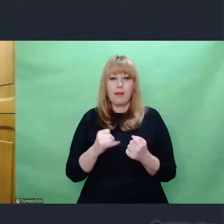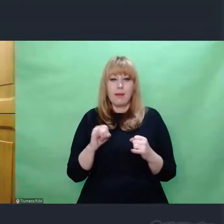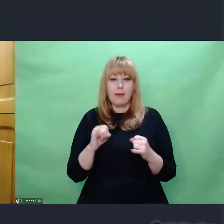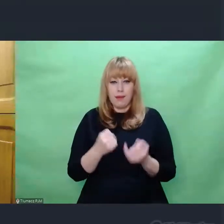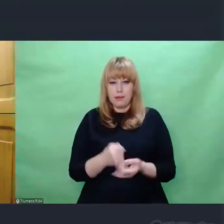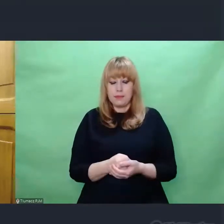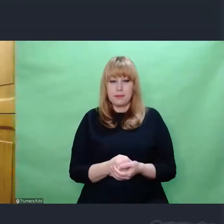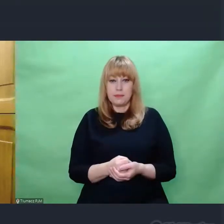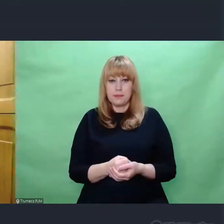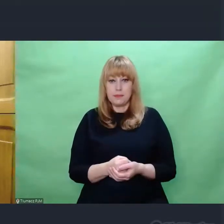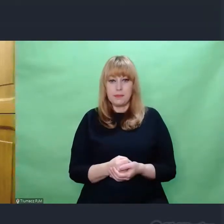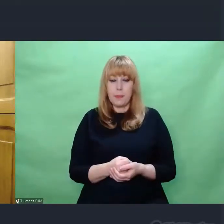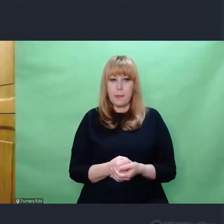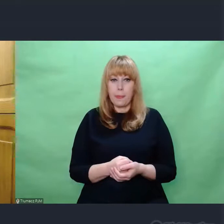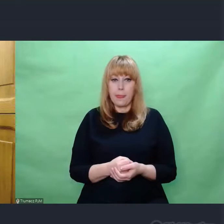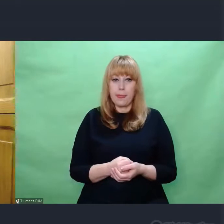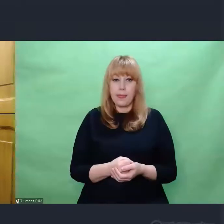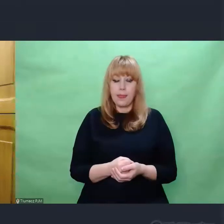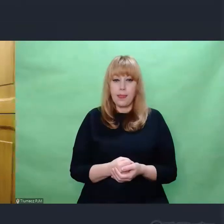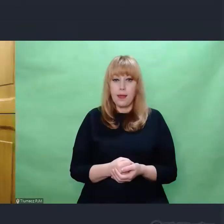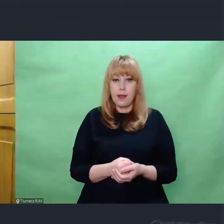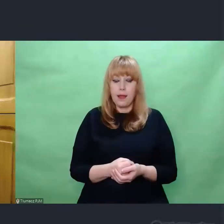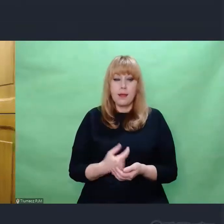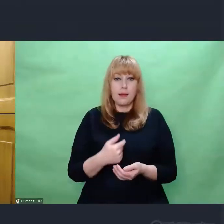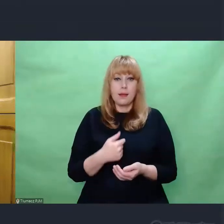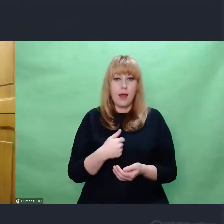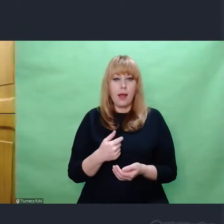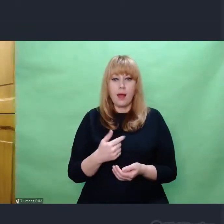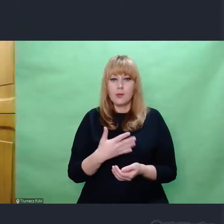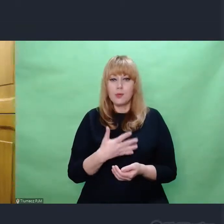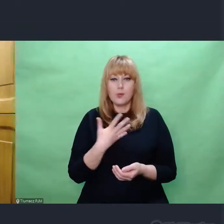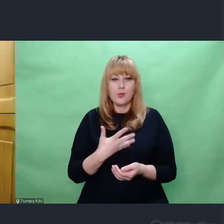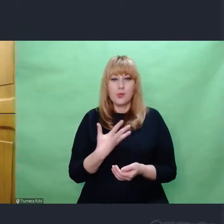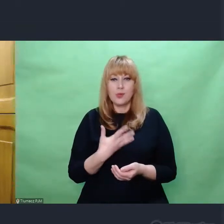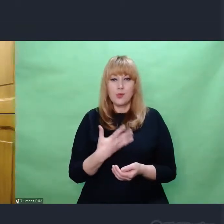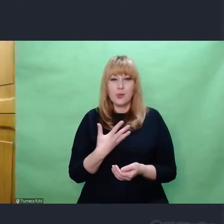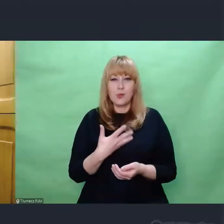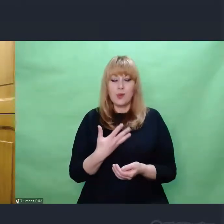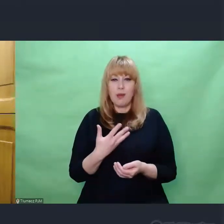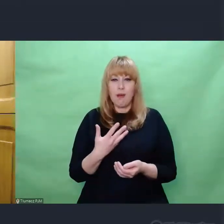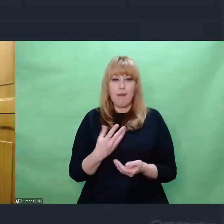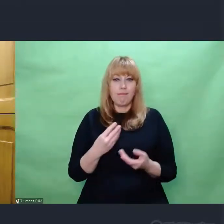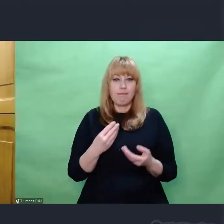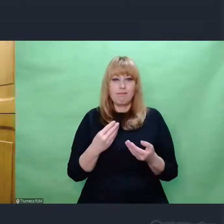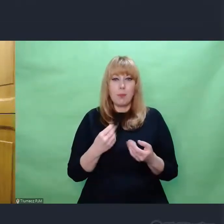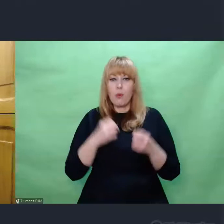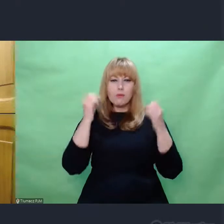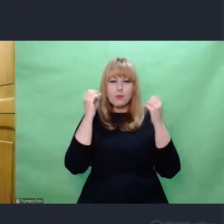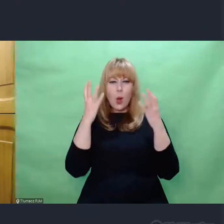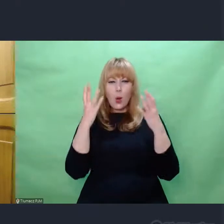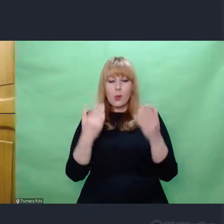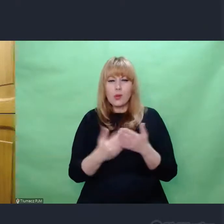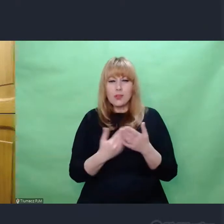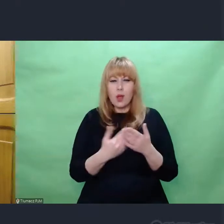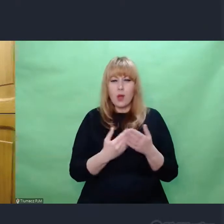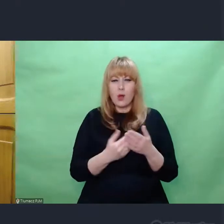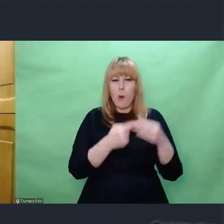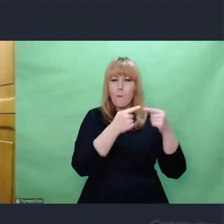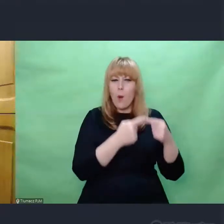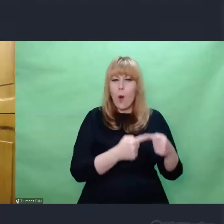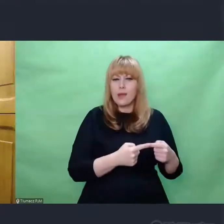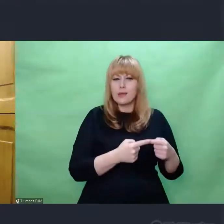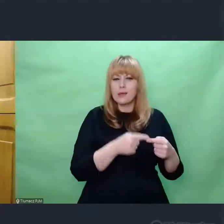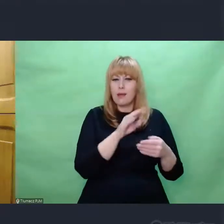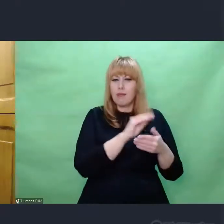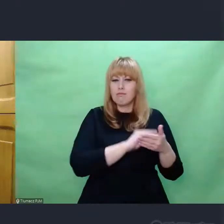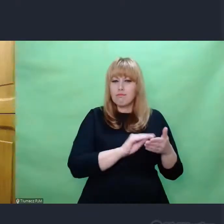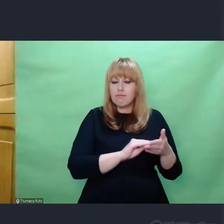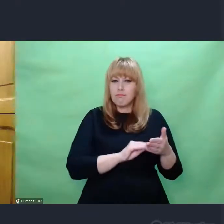to była ta bliskość związku poezji, muzyki ze światem, który wydawał się odległy